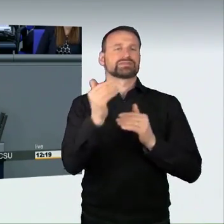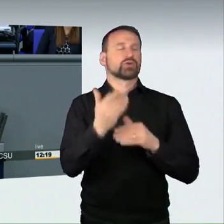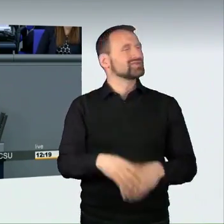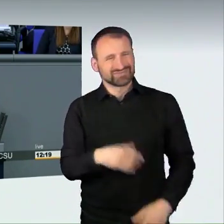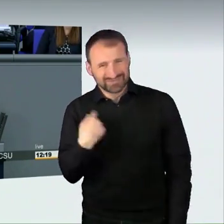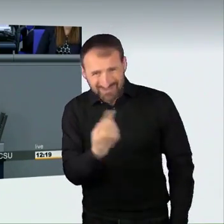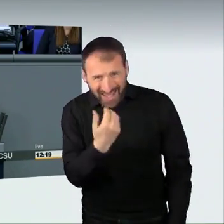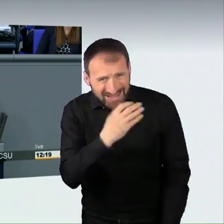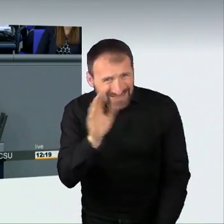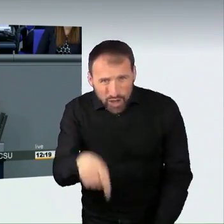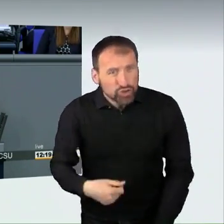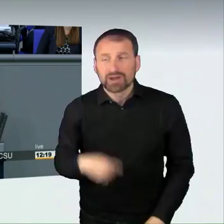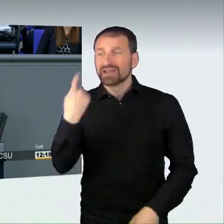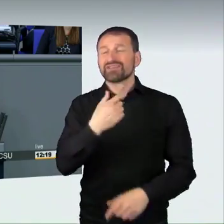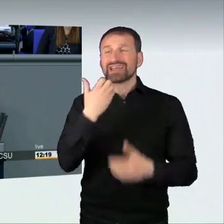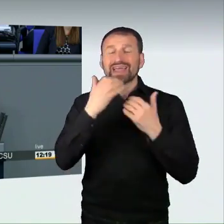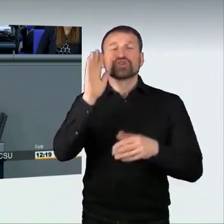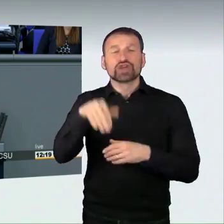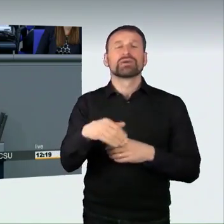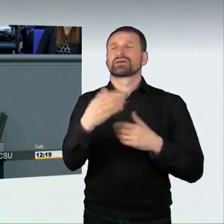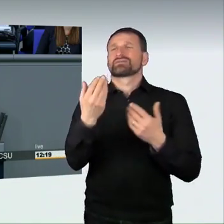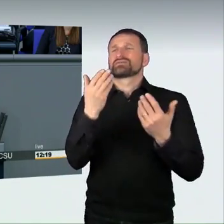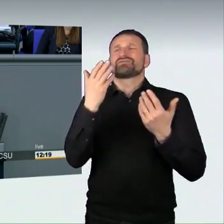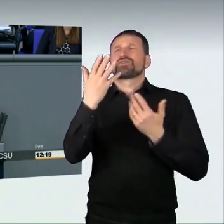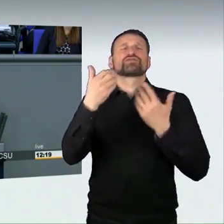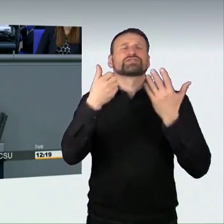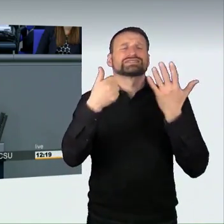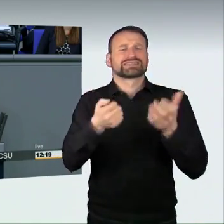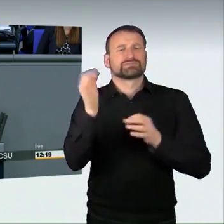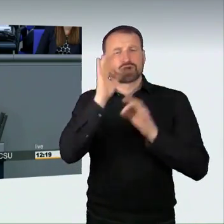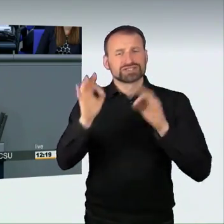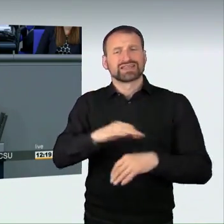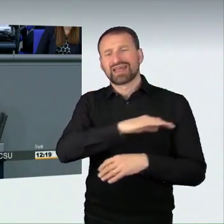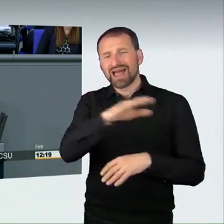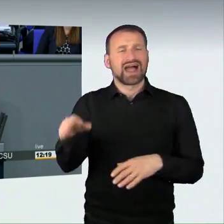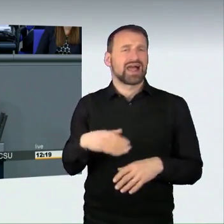in unserem Land, die von privaten Kleinvermietern angeboten werden. Diese haben große Schwierigkeiten, zu ermitteln, was denn eigentlich